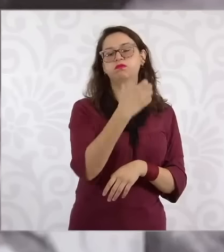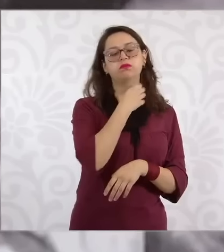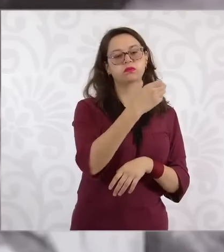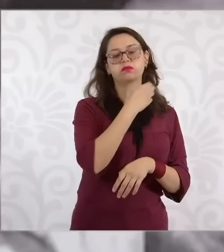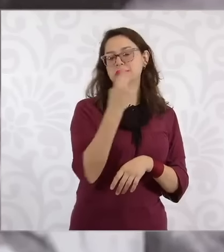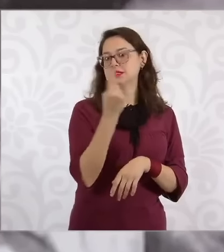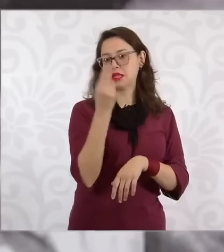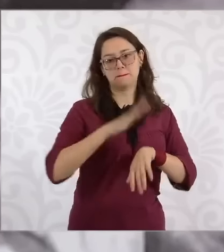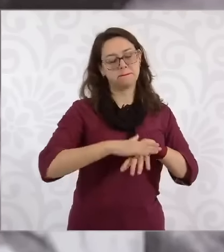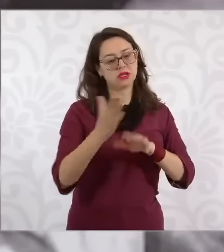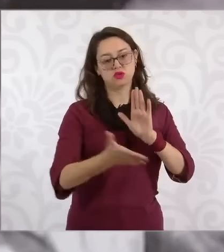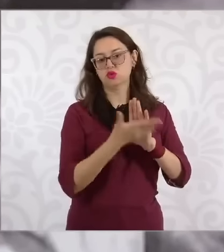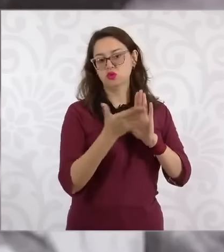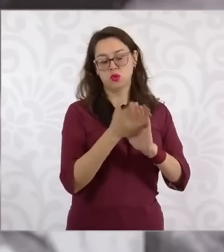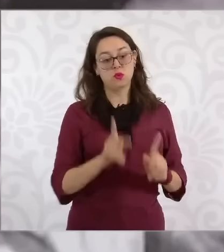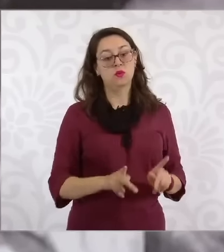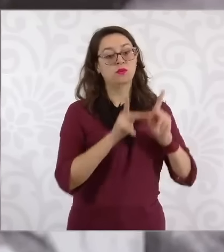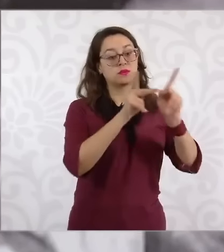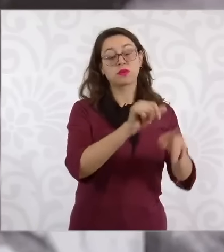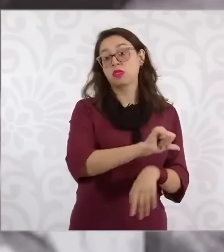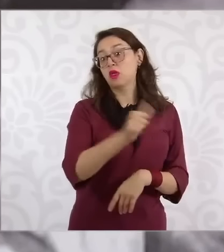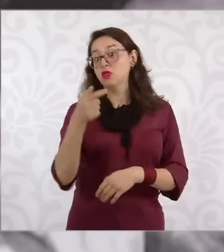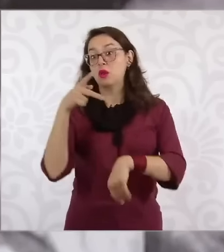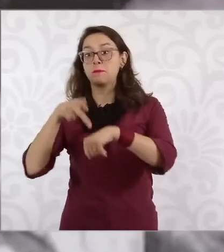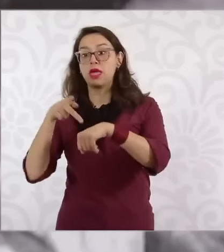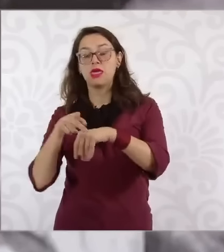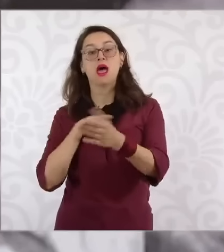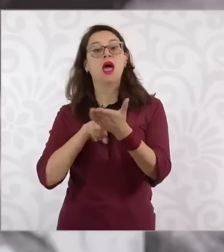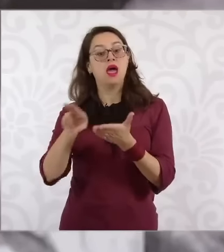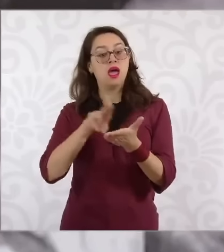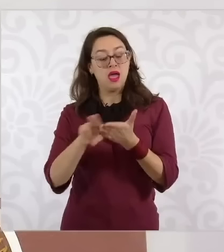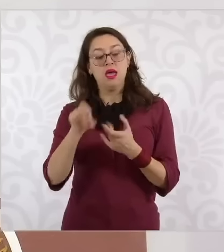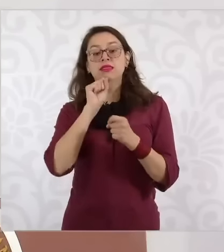también vamos a conectar a Hacia Piedras Negras donde vamos a hacer puento puerto verde donde